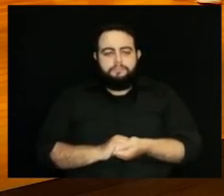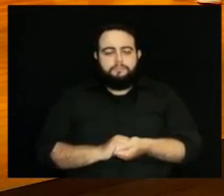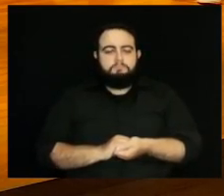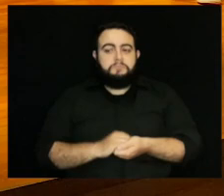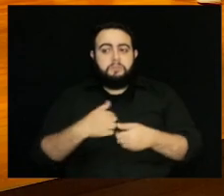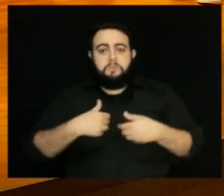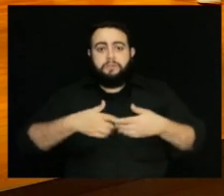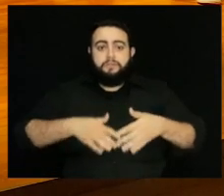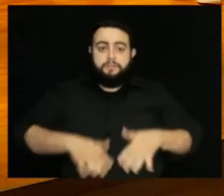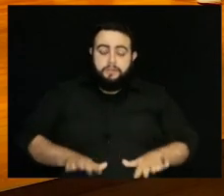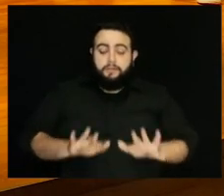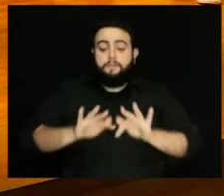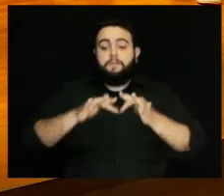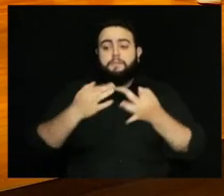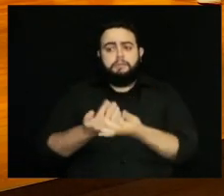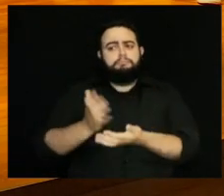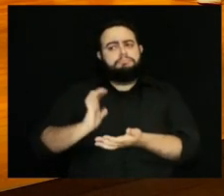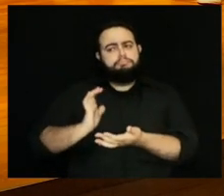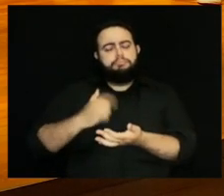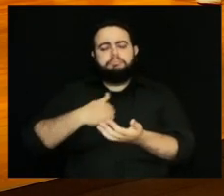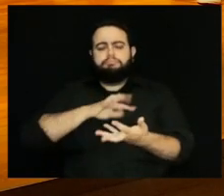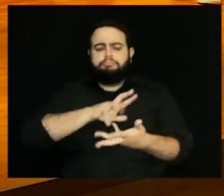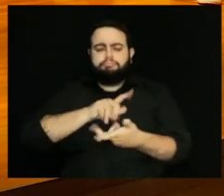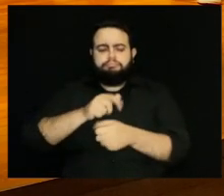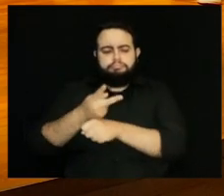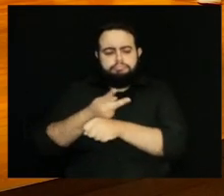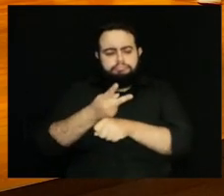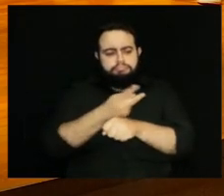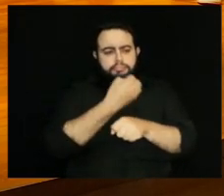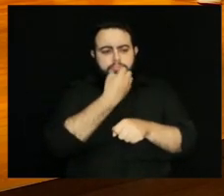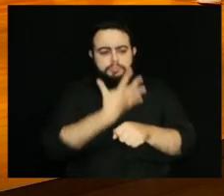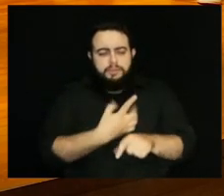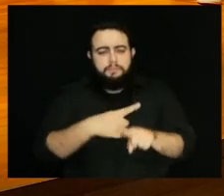Nasci de uma família nobre, rodei pelo mundo procurando bem, mas sempre tinha um grilo, sempre